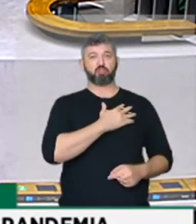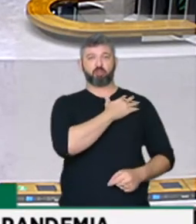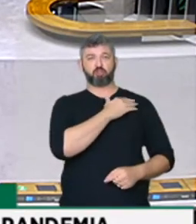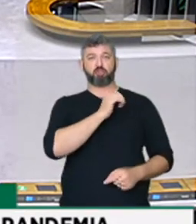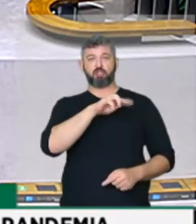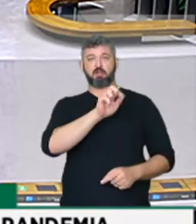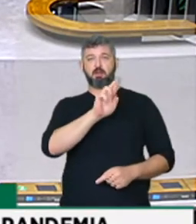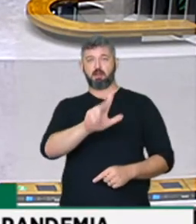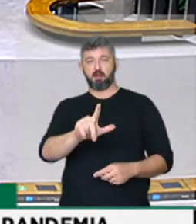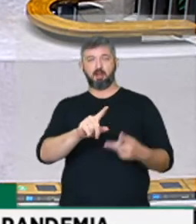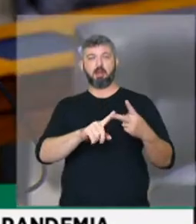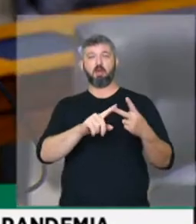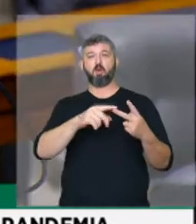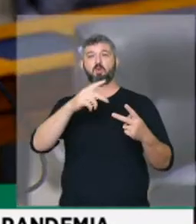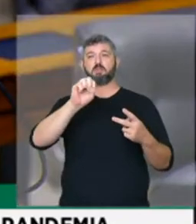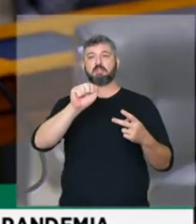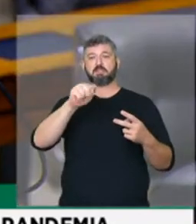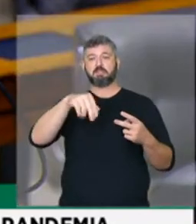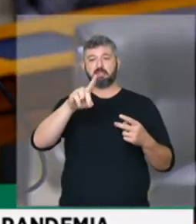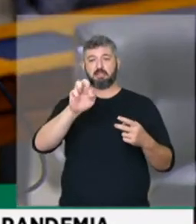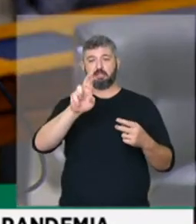O GENERAL PATCH NELLI COM O DEPUTADO SANDERSON DA BASE DO GOVERNO E A ORIENTAÇÃO AQUI